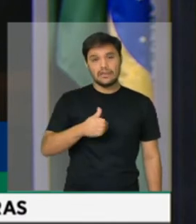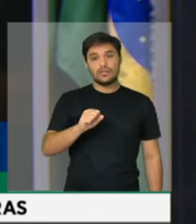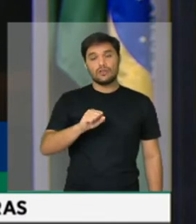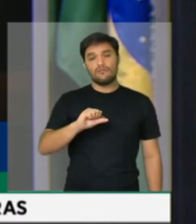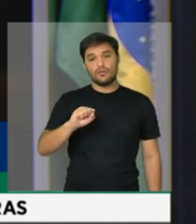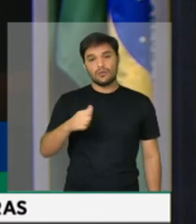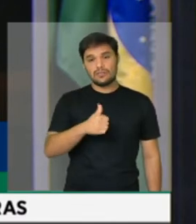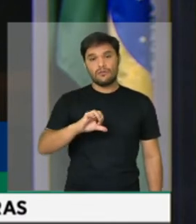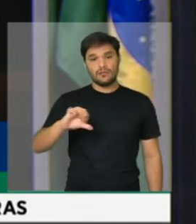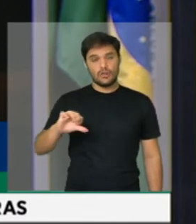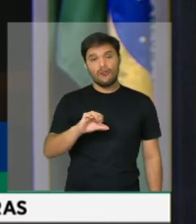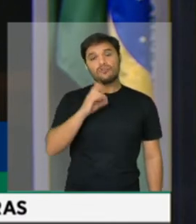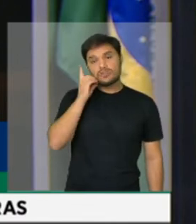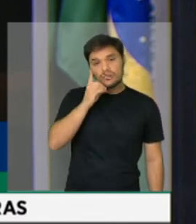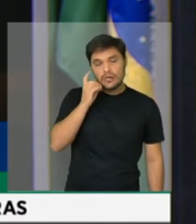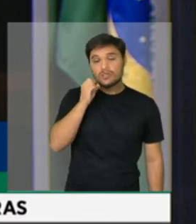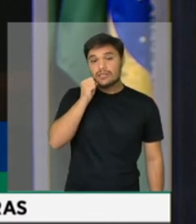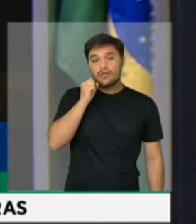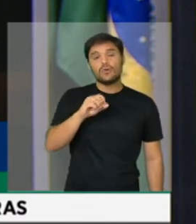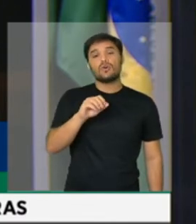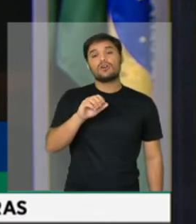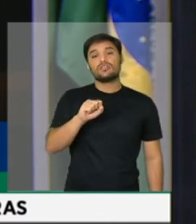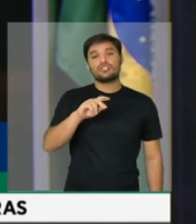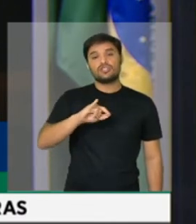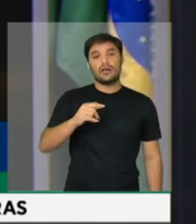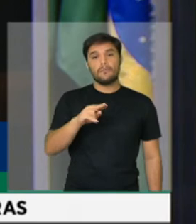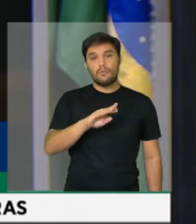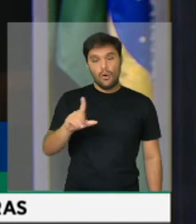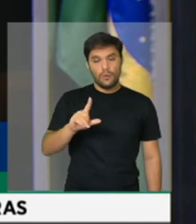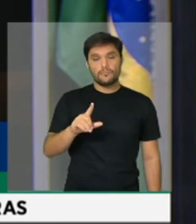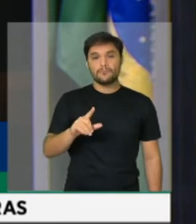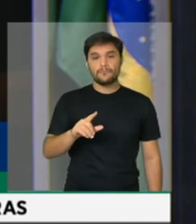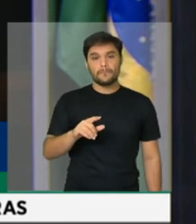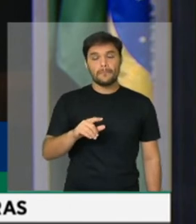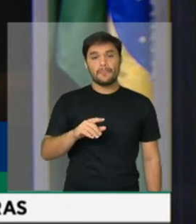DEPUTADO CÉLIO MOURA DO PT DO TOCANTINS, 12IV9 DO DEPUTADO E NÚMERO 195 DO DEPUTADO